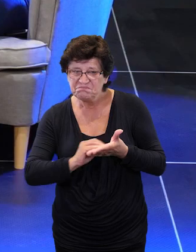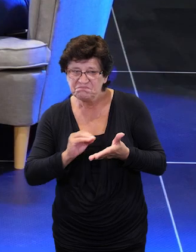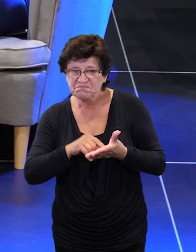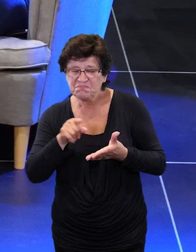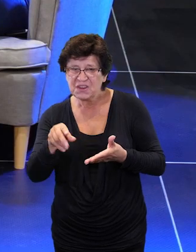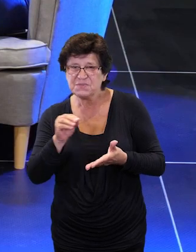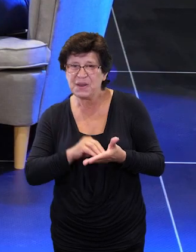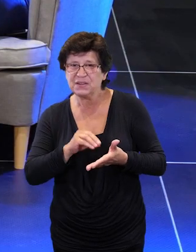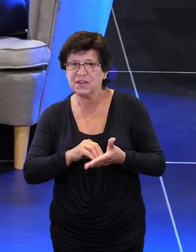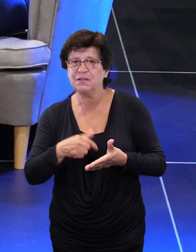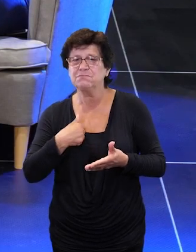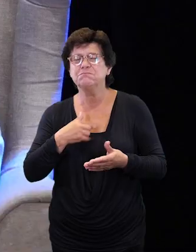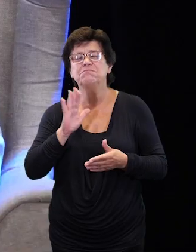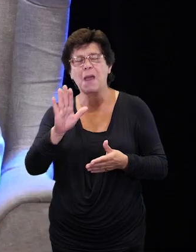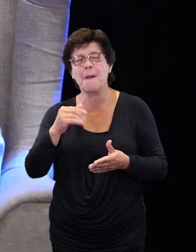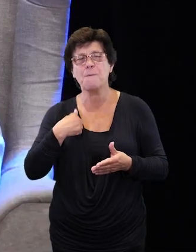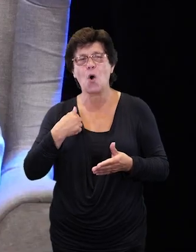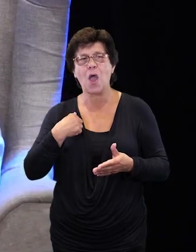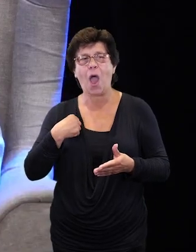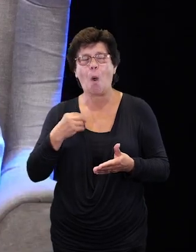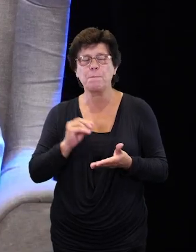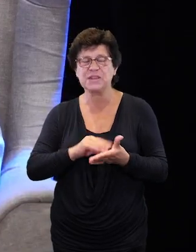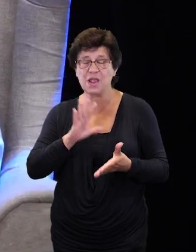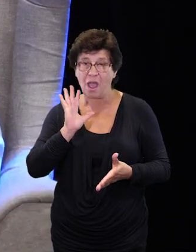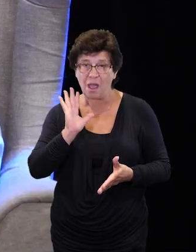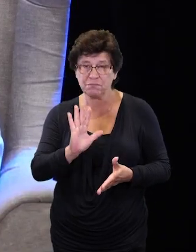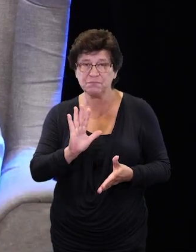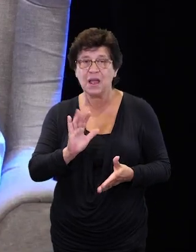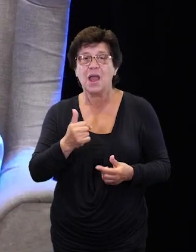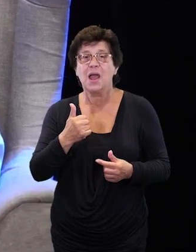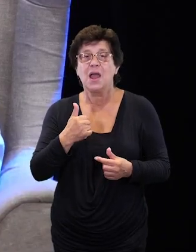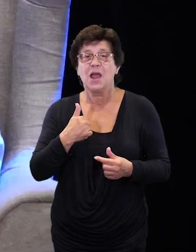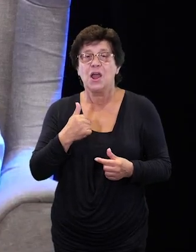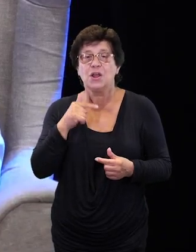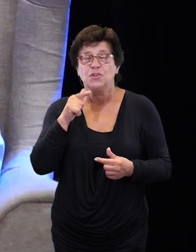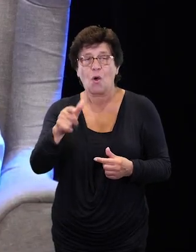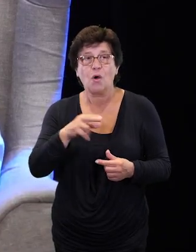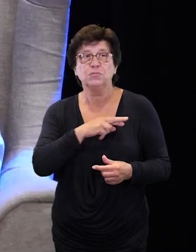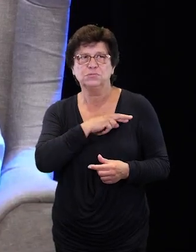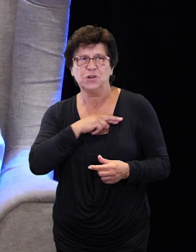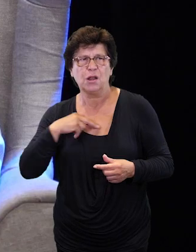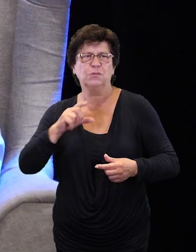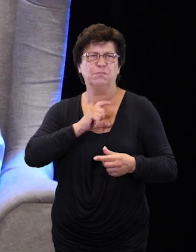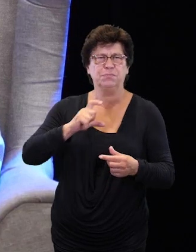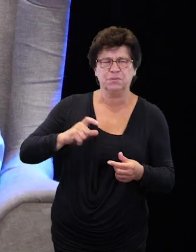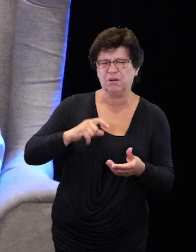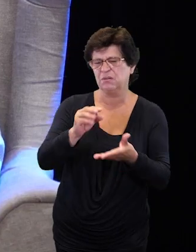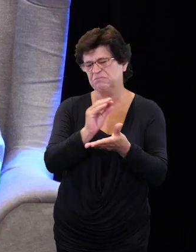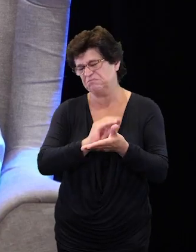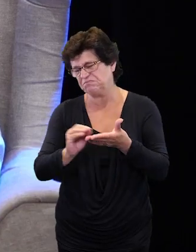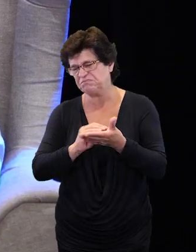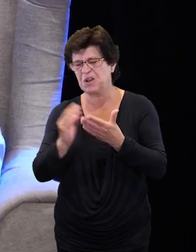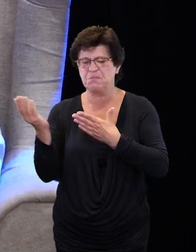Moja opinia na temat teleporad jest bardzo krótka. Do rzeczy biurokratycznych super, czyli typu: przeczytaj badania,